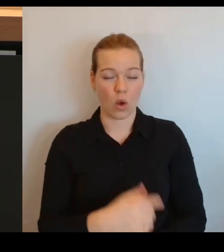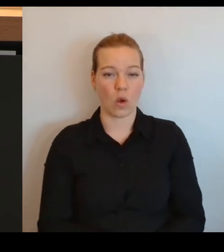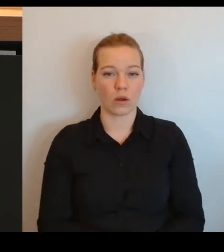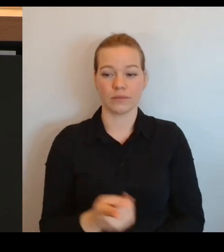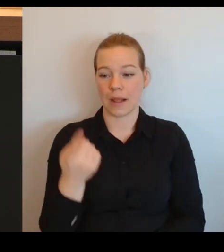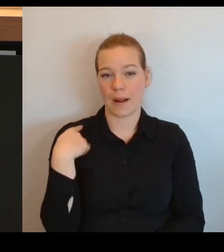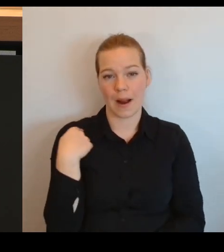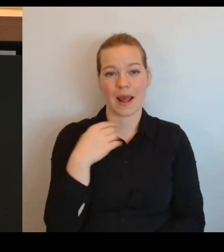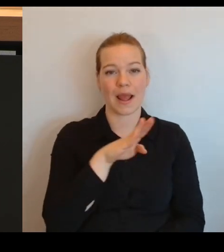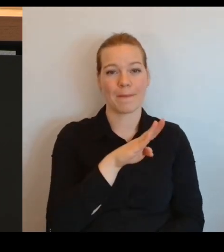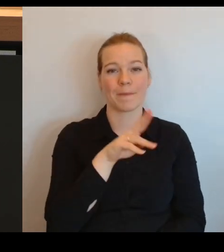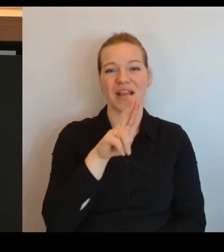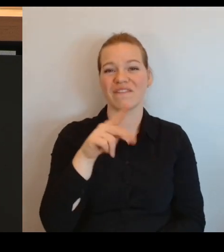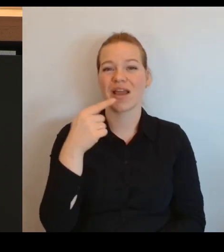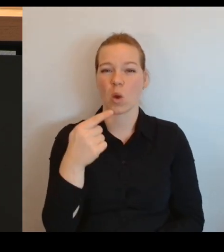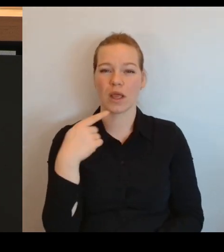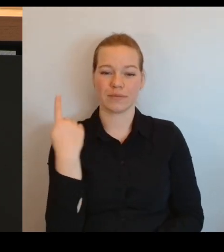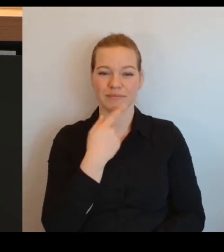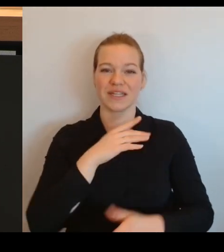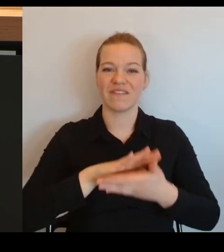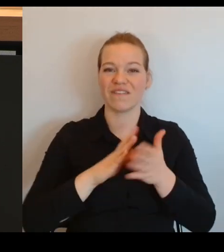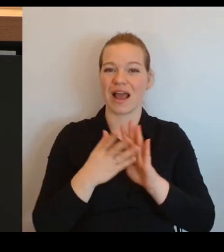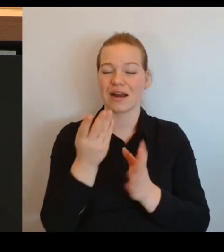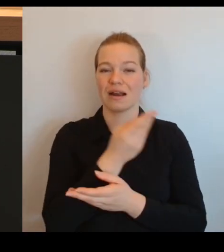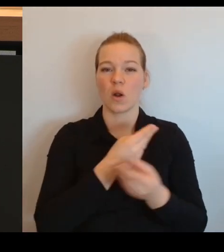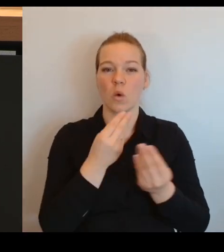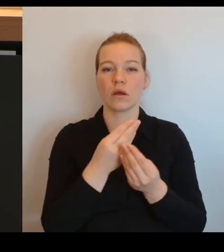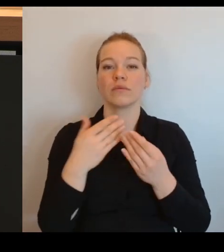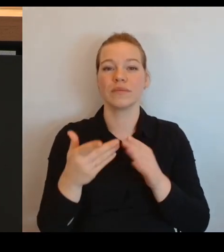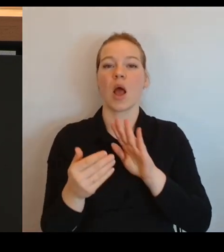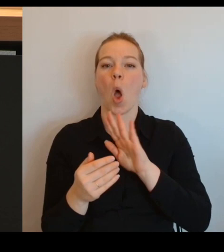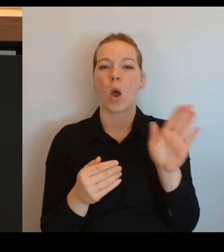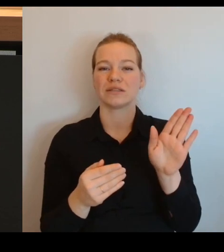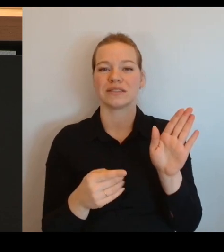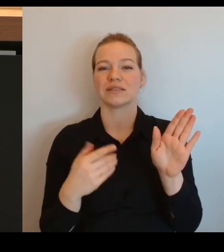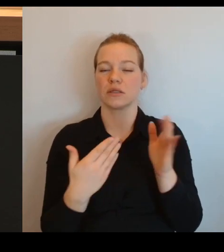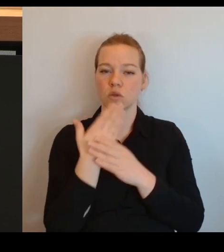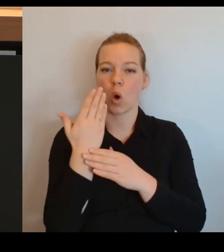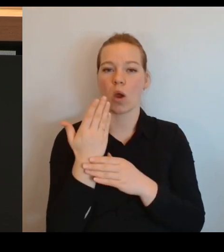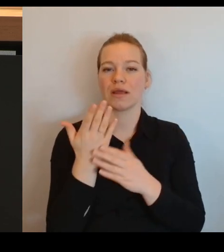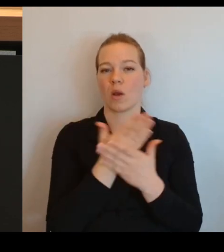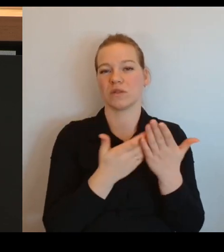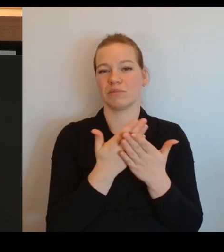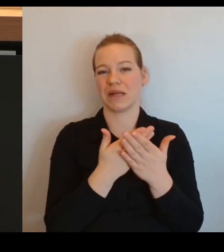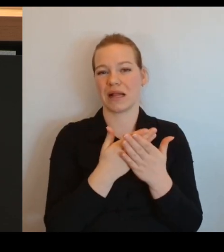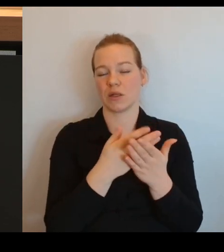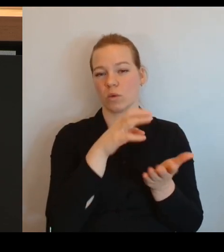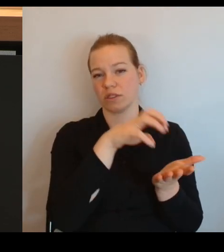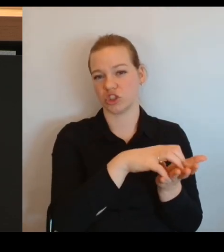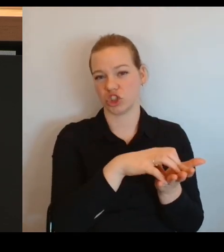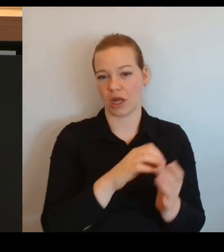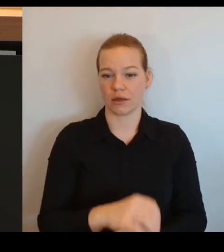Und es gibt die Bundesratsinitiative, in dem das, was Sie aufschreiben und was ja tatsächlich mal richtig ist, ausnahmsweise, dass die